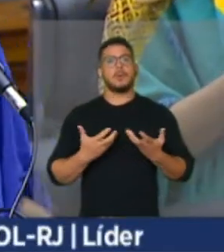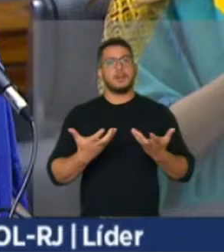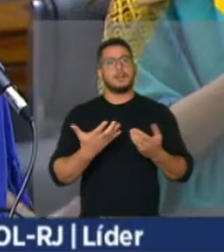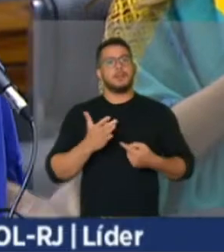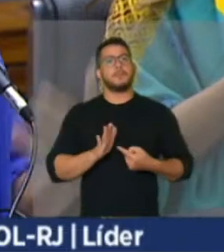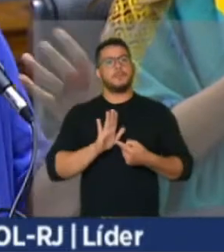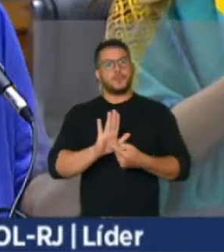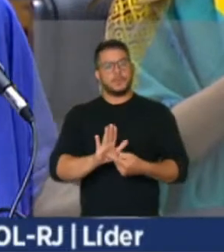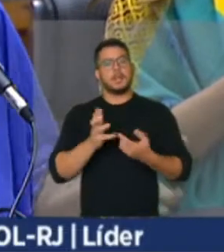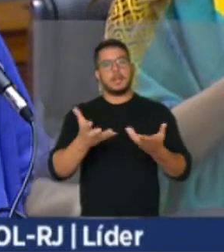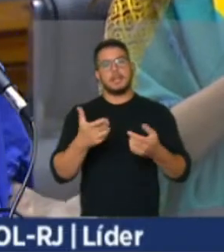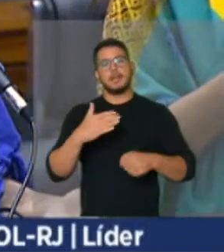MATÉRIA ESTÁ EM PAUTA, NÓS VOTAMOS FAVORAVELMENTE É ELA